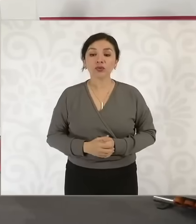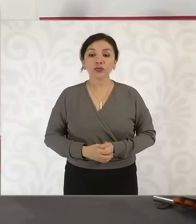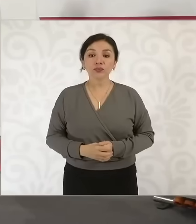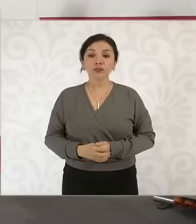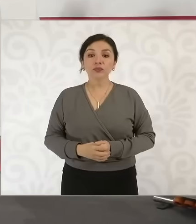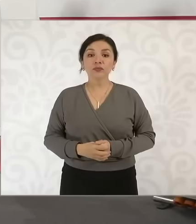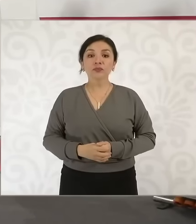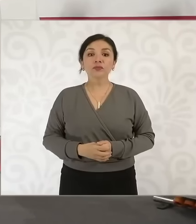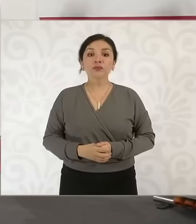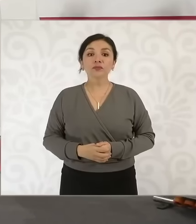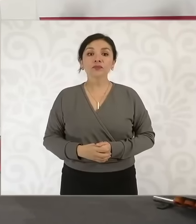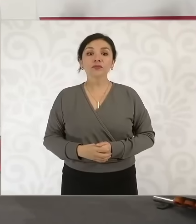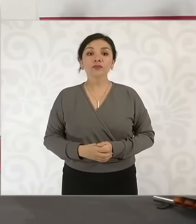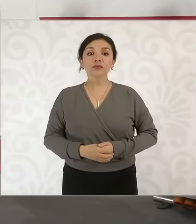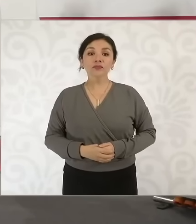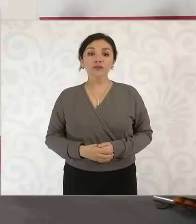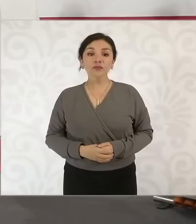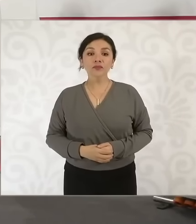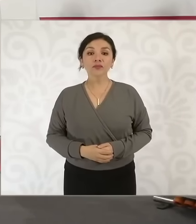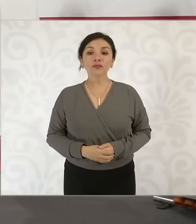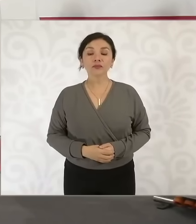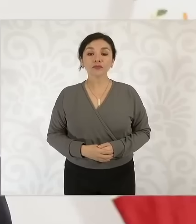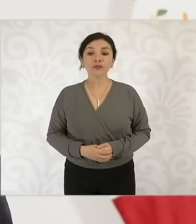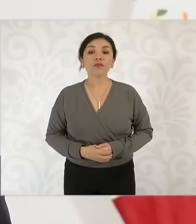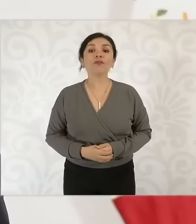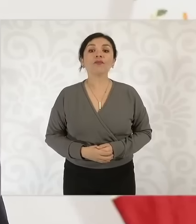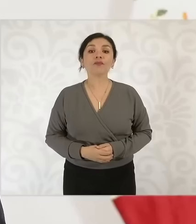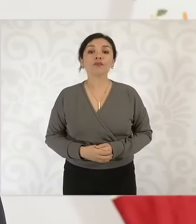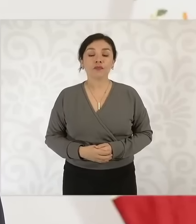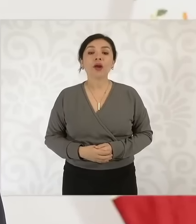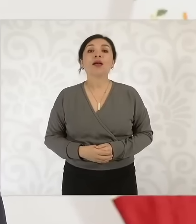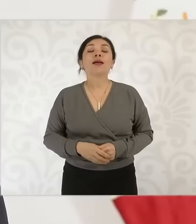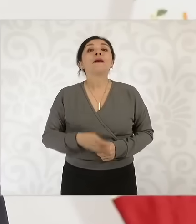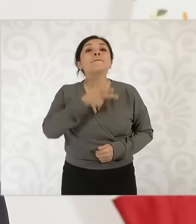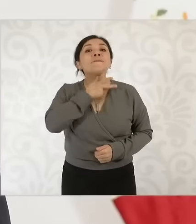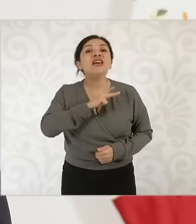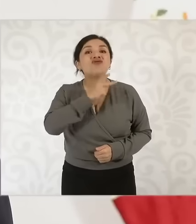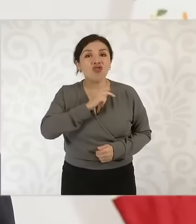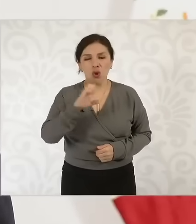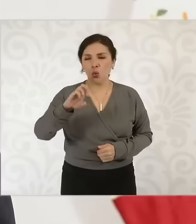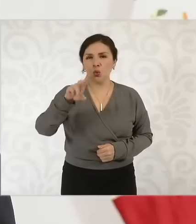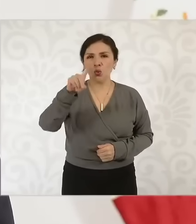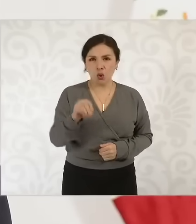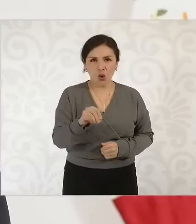La primera es eh vamos a consolidar la producción de petróleo crudo, vamos a exportar los pequeños